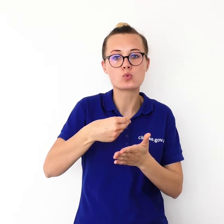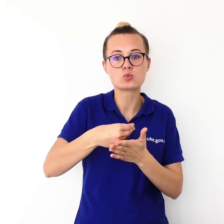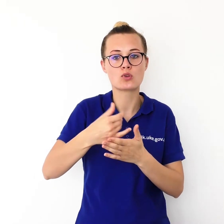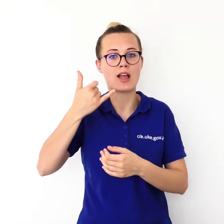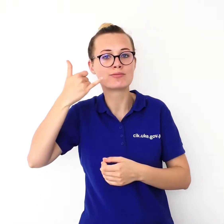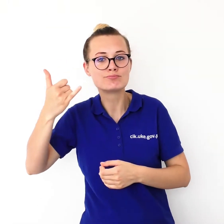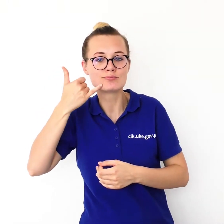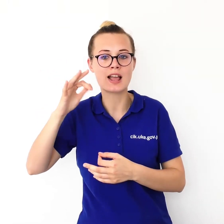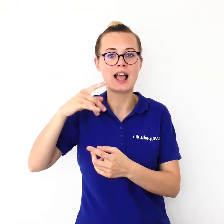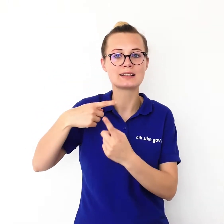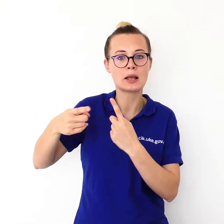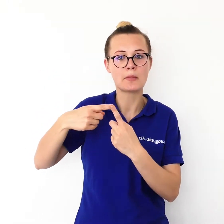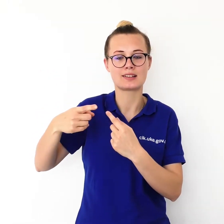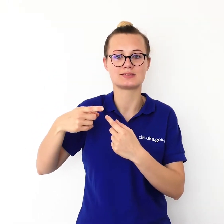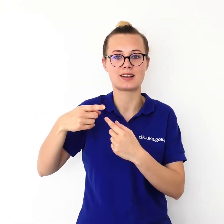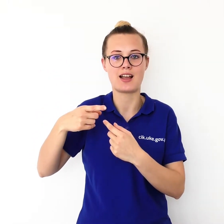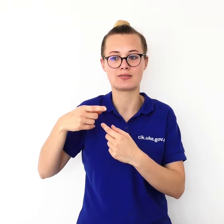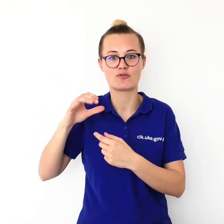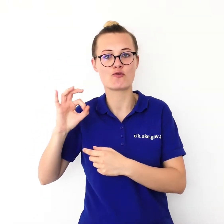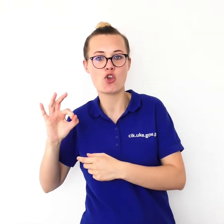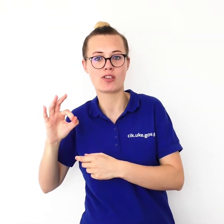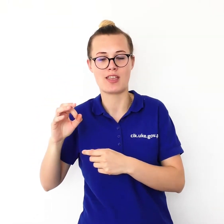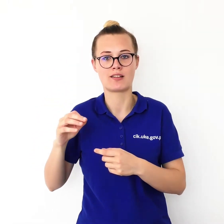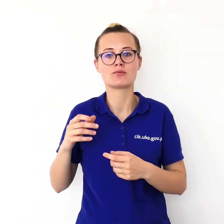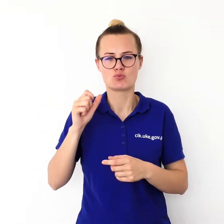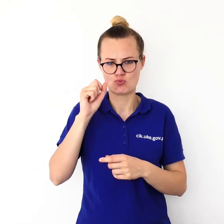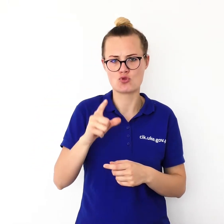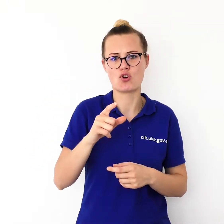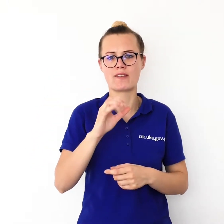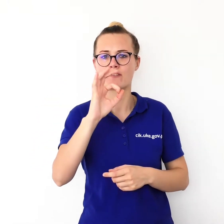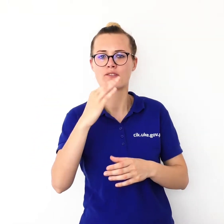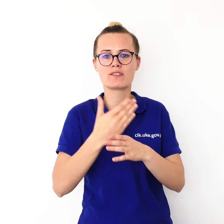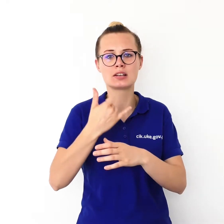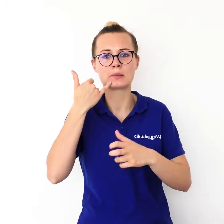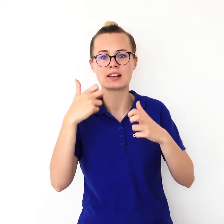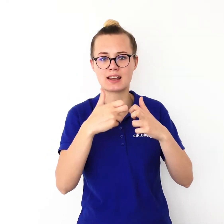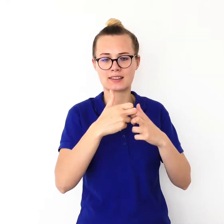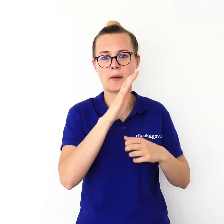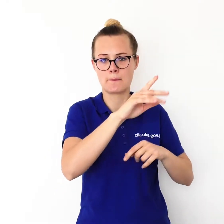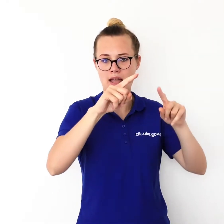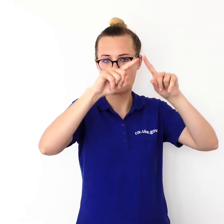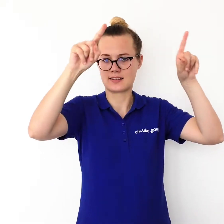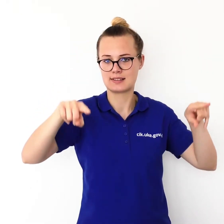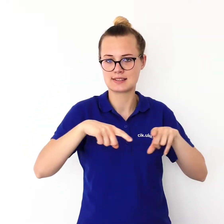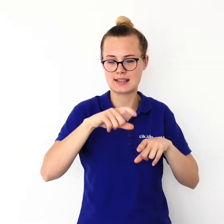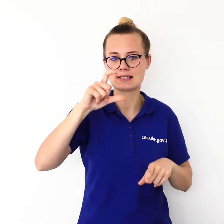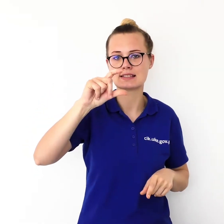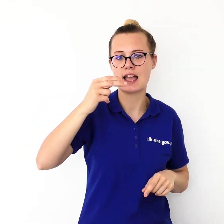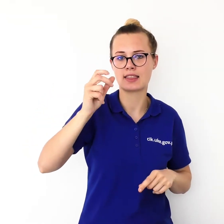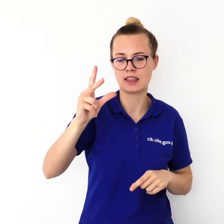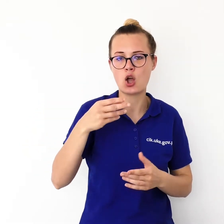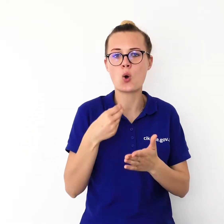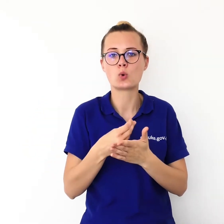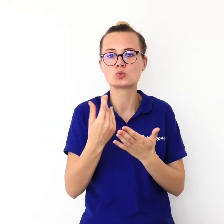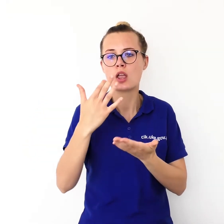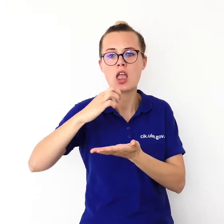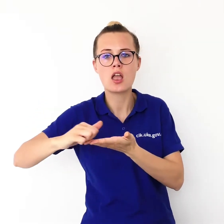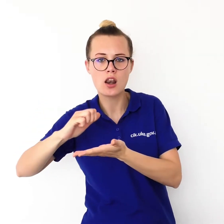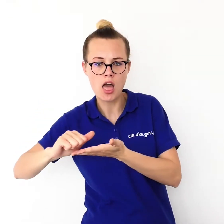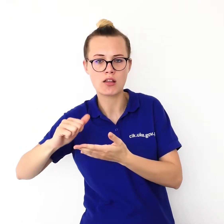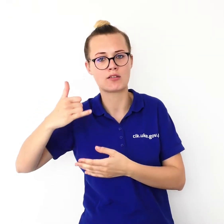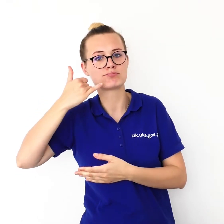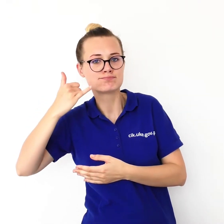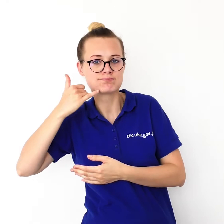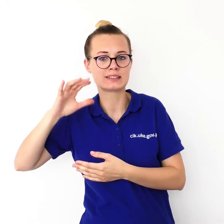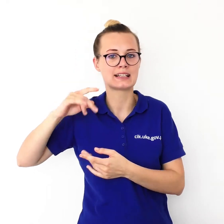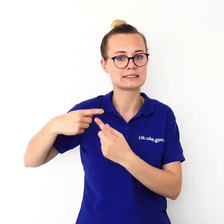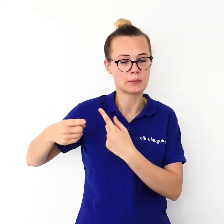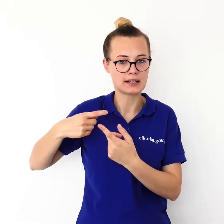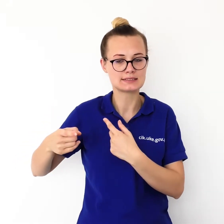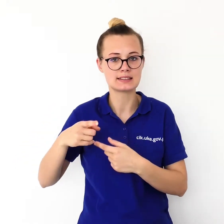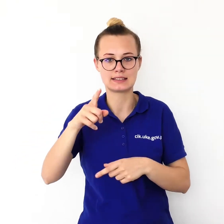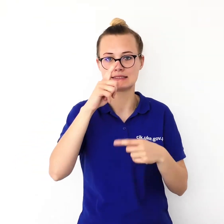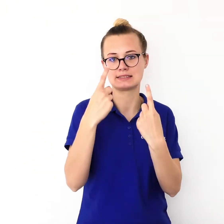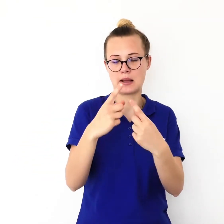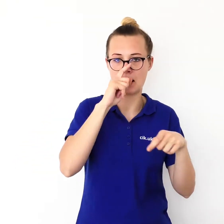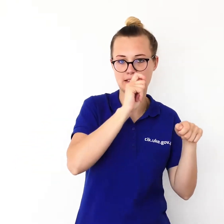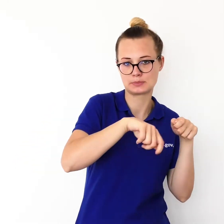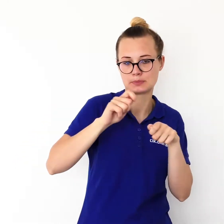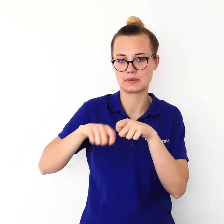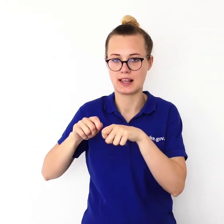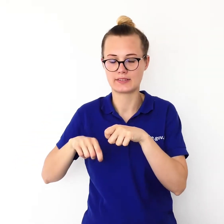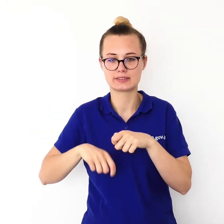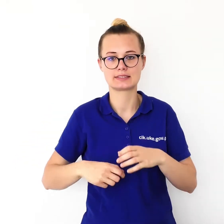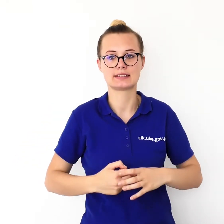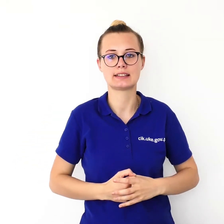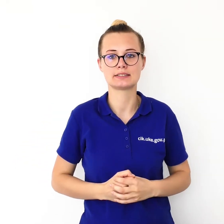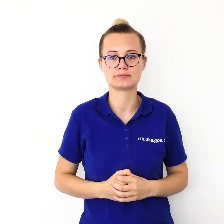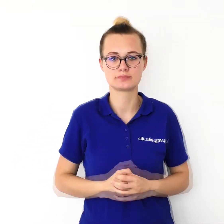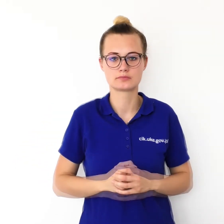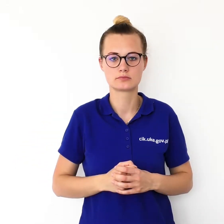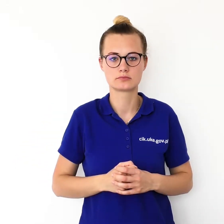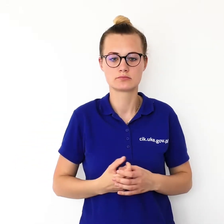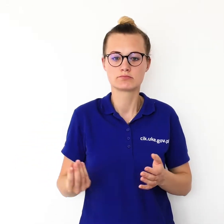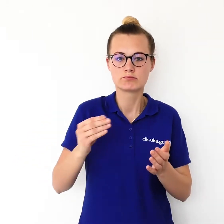Za połączenie/wysłanie SMS zapłacisz zgodnie z cennikiem operatora.